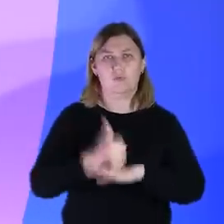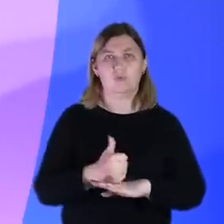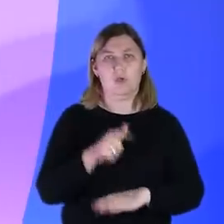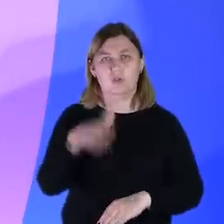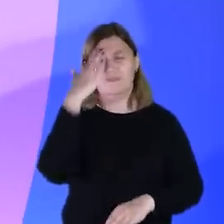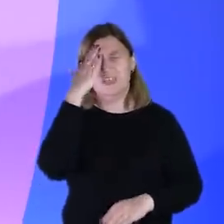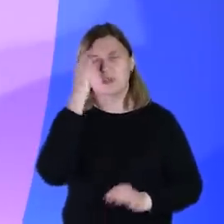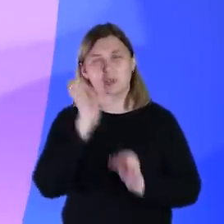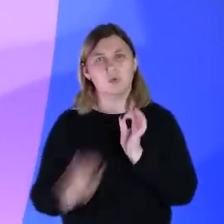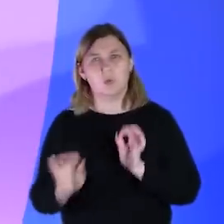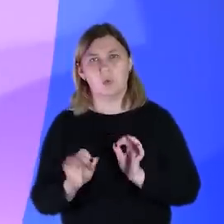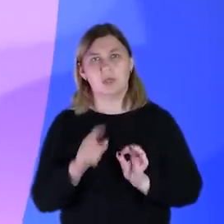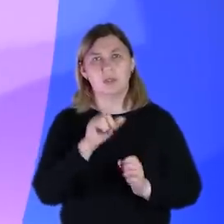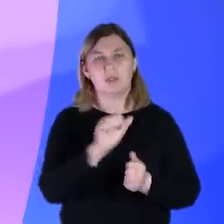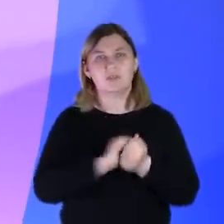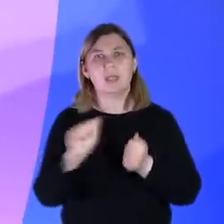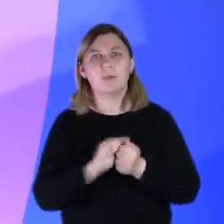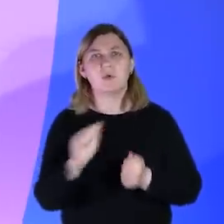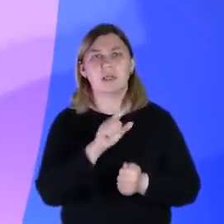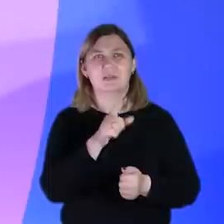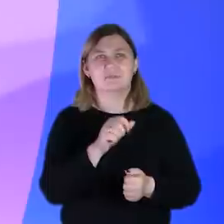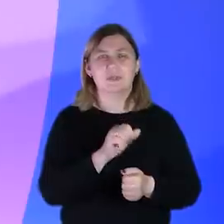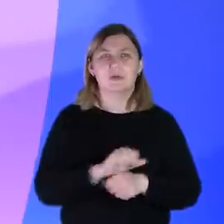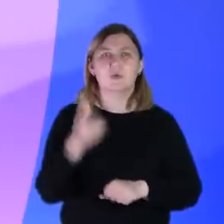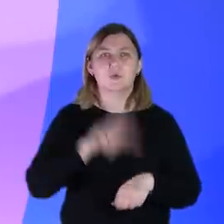Właśnie przez takich zdemoralizowanych informatorów, którzy mieszkali na pograniczu.